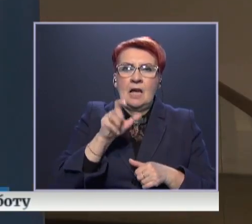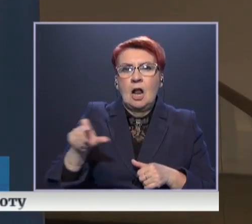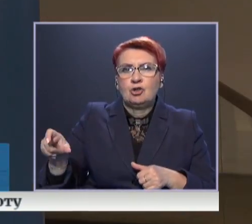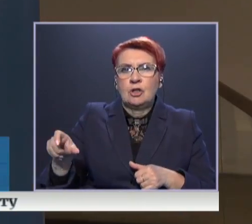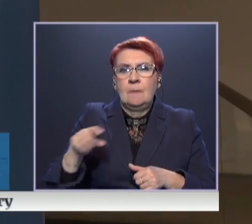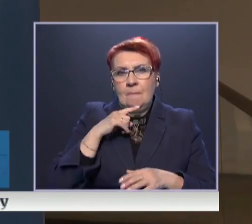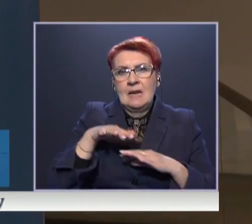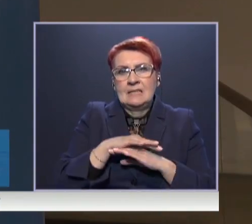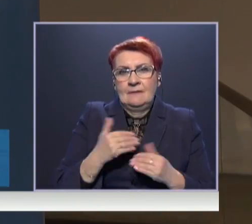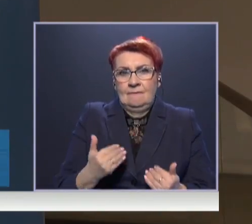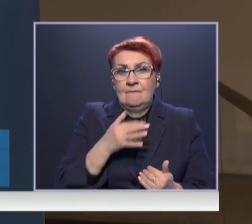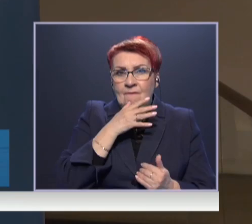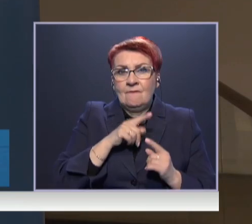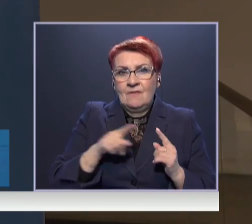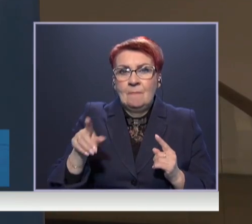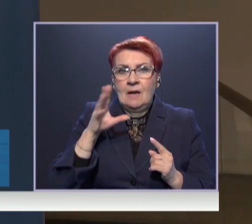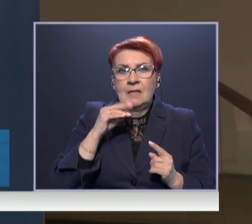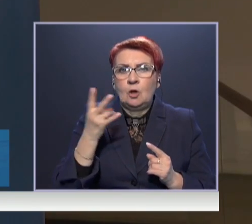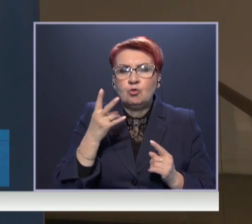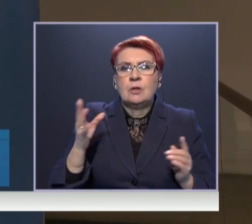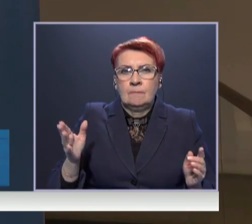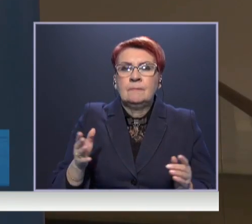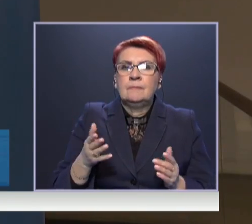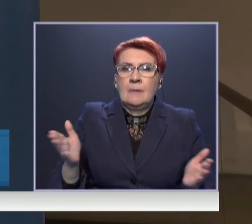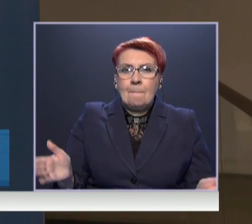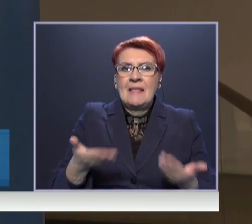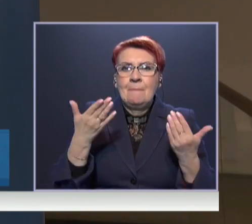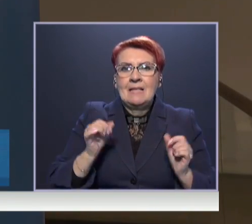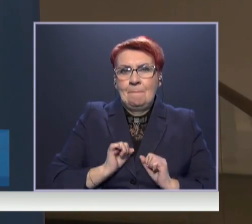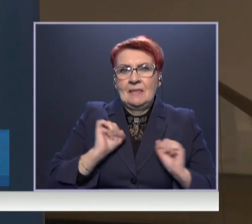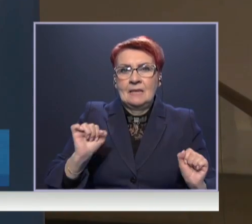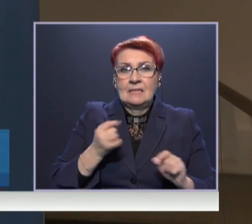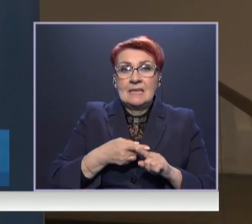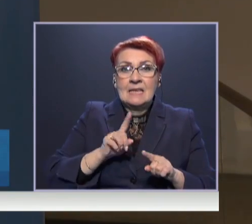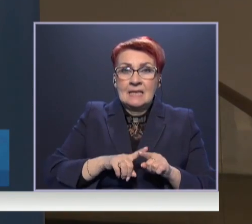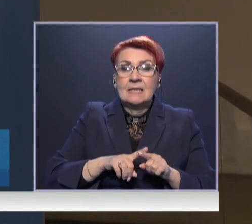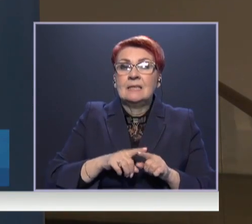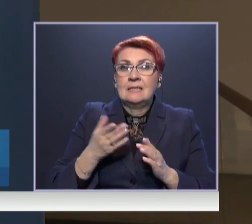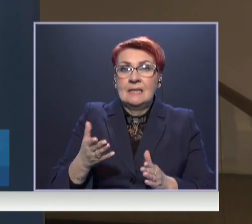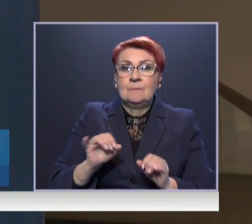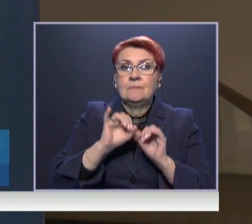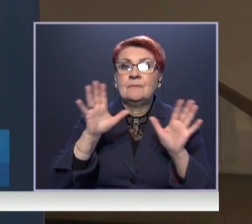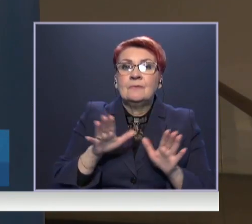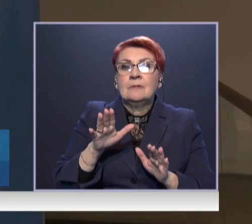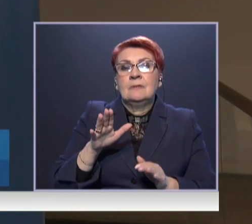особенно в такое время когда нужно поднимать патриотизм и я думаю что с этим патриарх гермоген он является тем